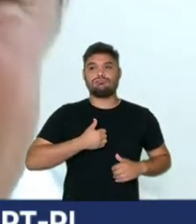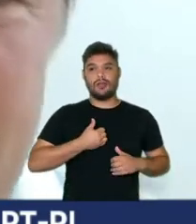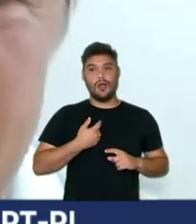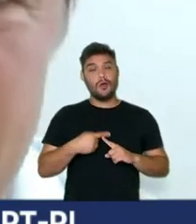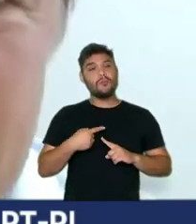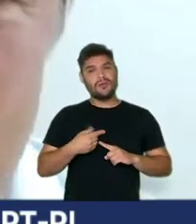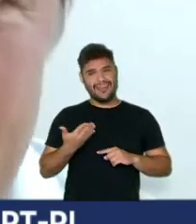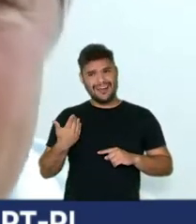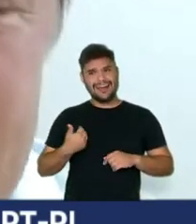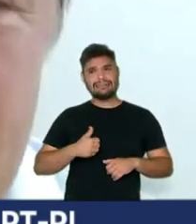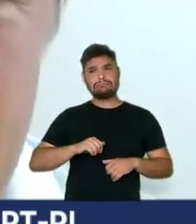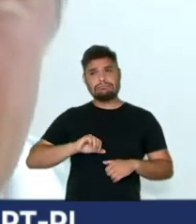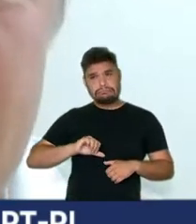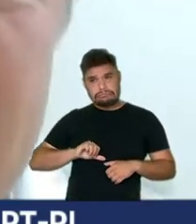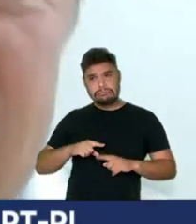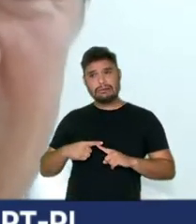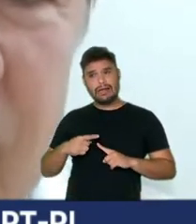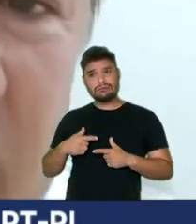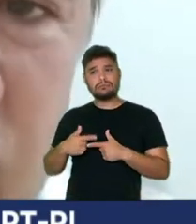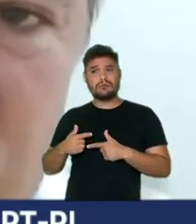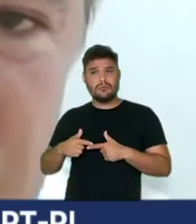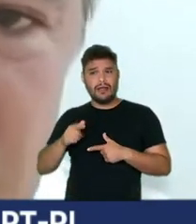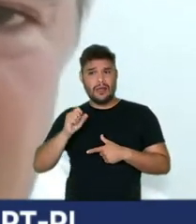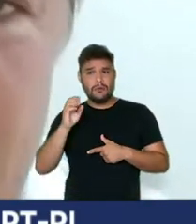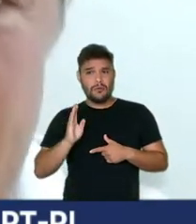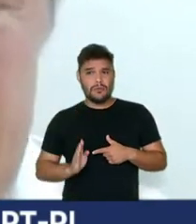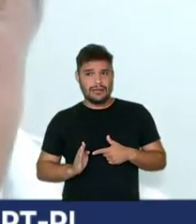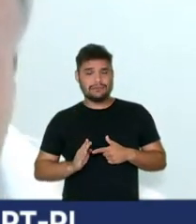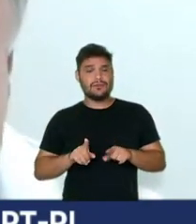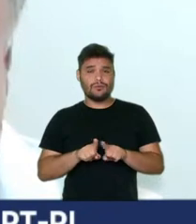MELHORIA DA NOSSO AUTOETIMA, TÃO ABALADA PELA SEVERA CRISE QUE AFETA O BRASIL, E QUE PAET